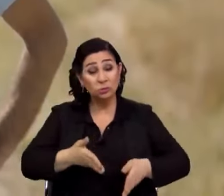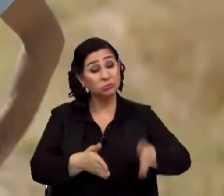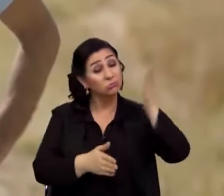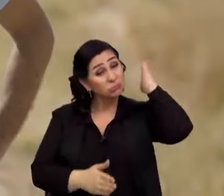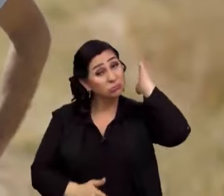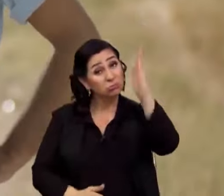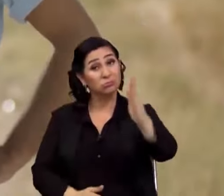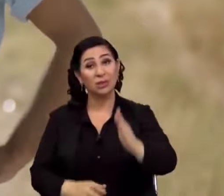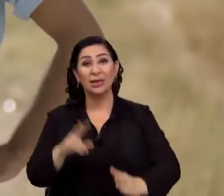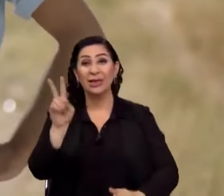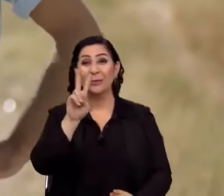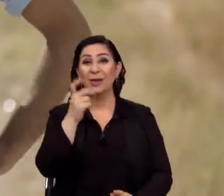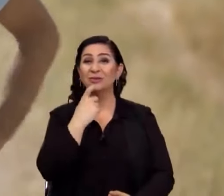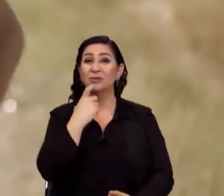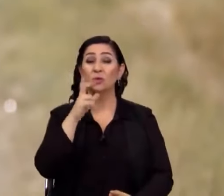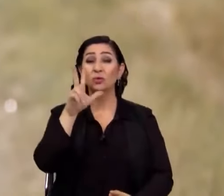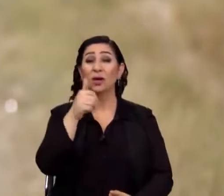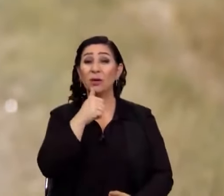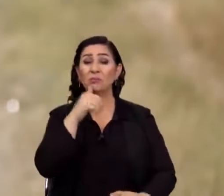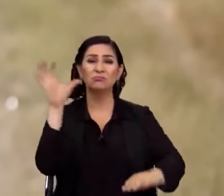yaşlarında 3 Adam gördüğünüz yerde takın kelepçeyi